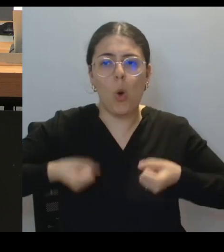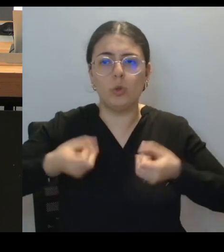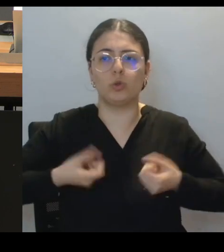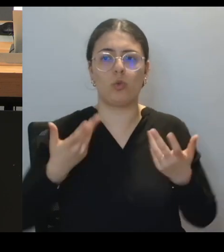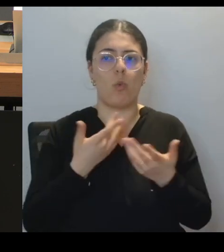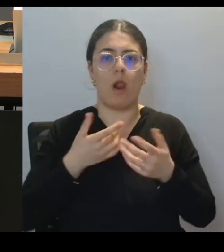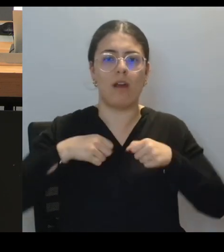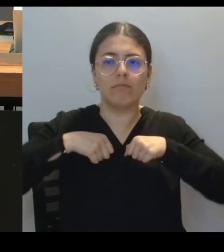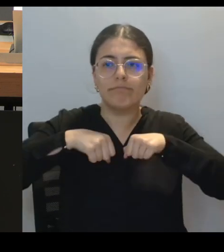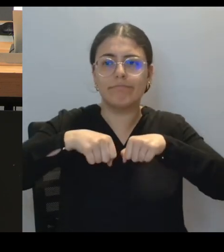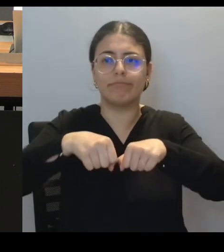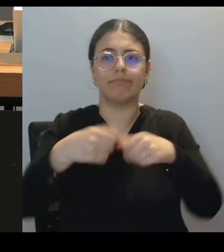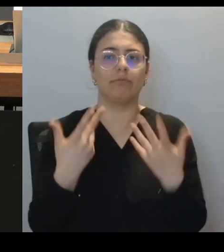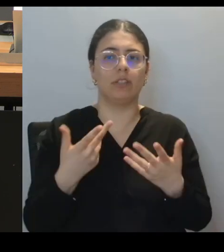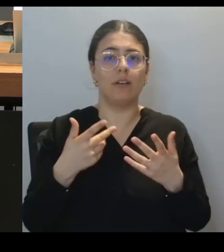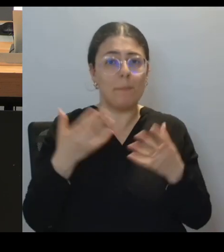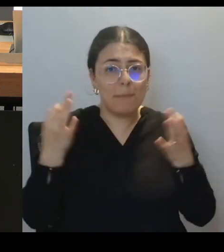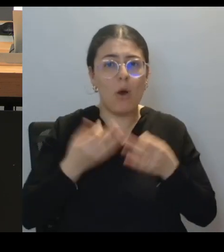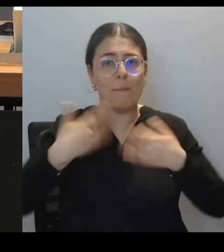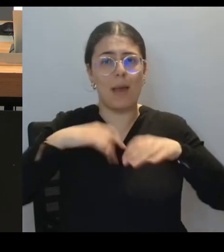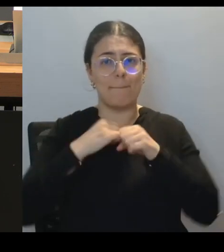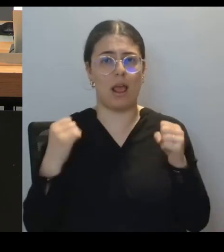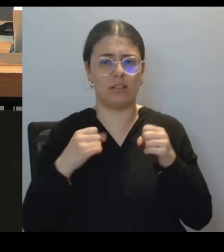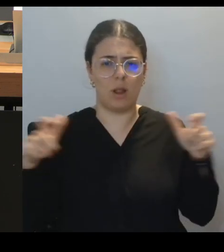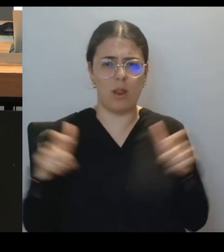beispielsweise auch Lastenfahrräder oder Pedelecs unterzubringen